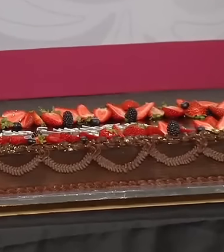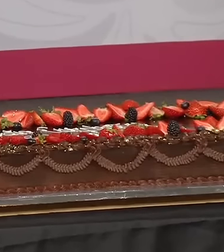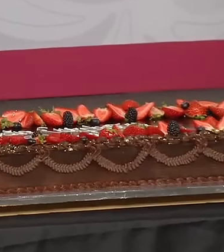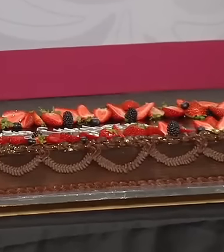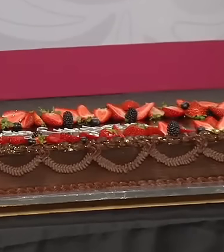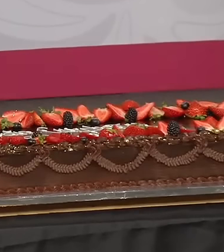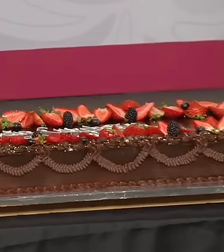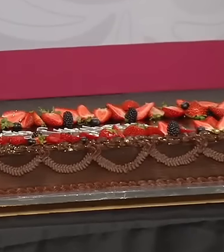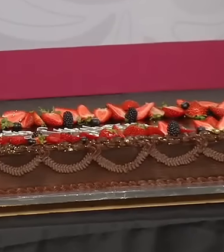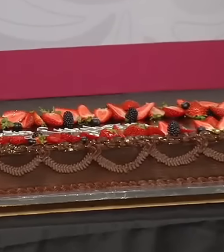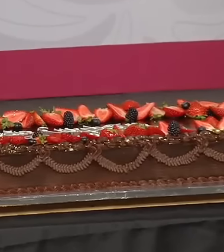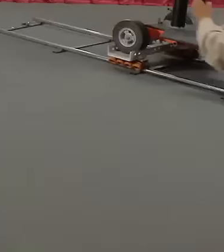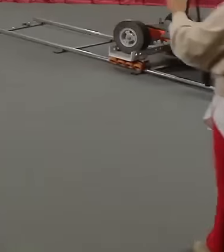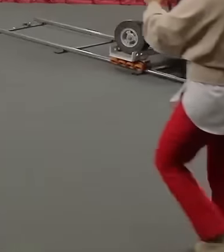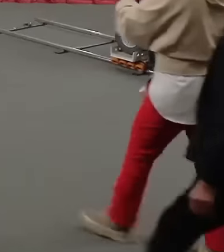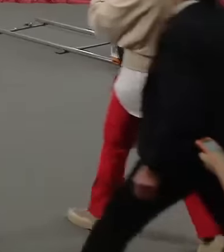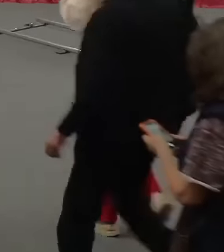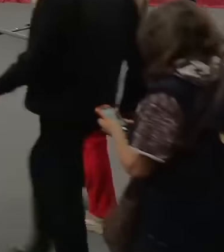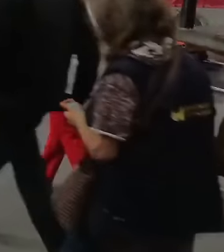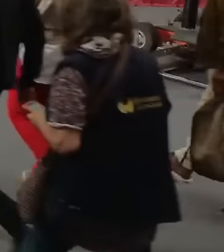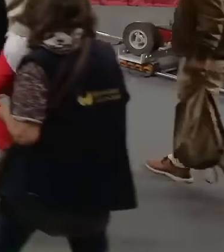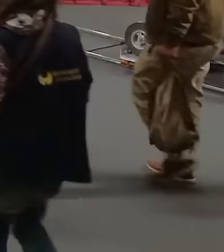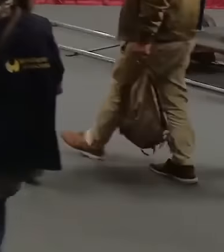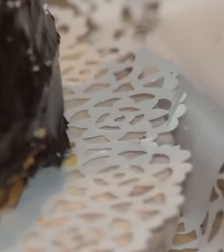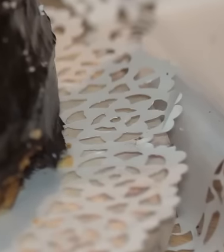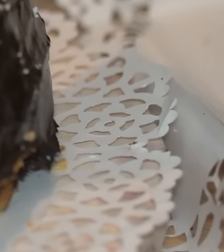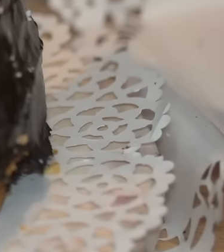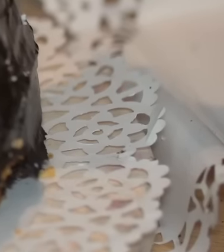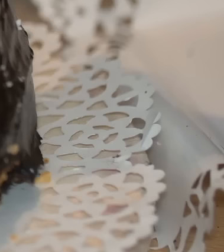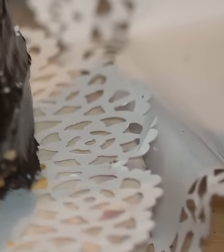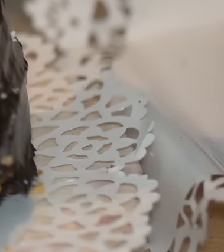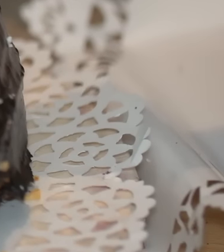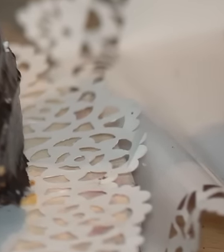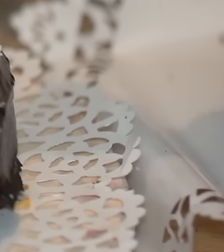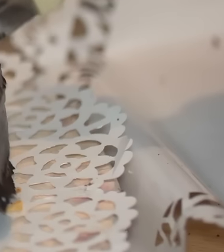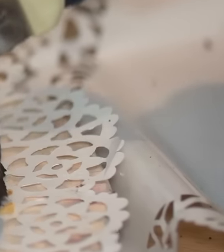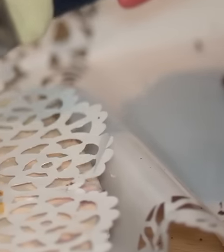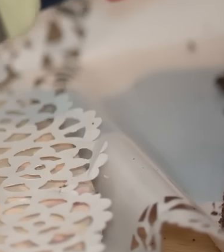Que este nuevo año de vida venga acompañado de éxito, salud y grandes frutos para México.